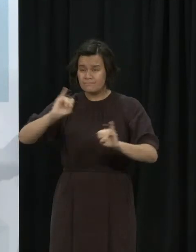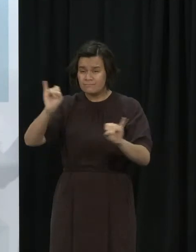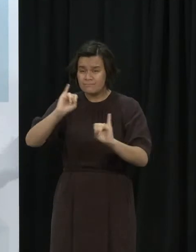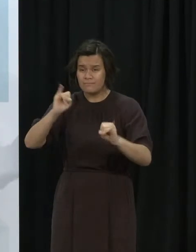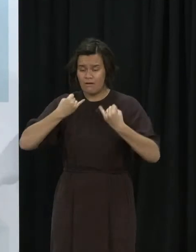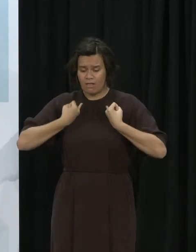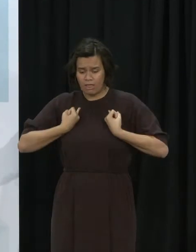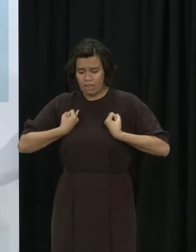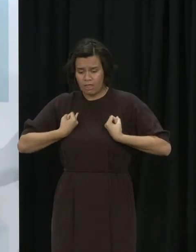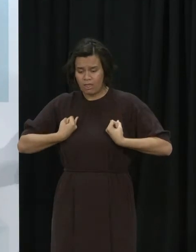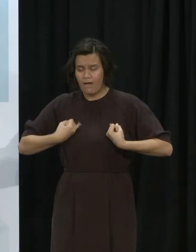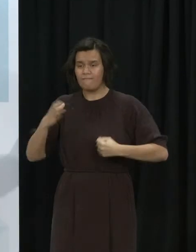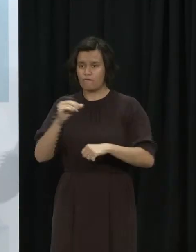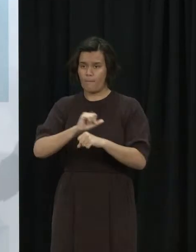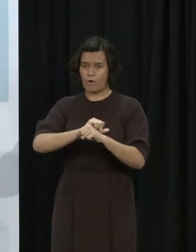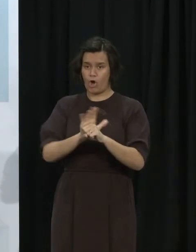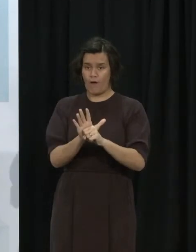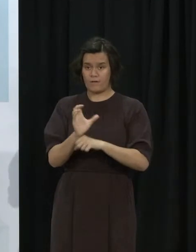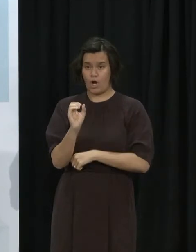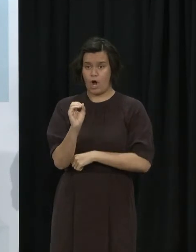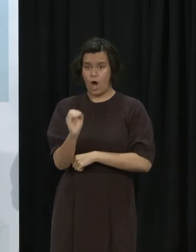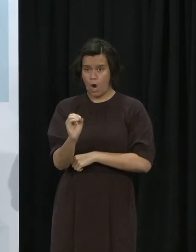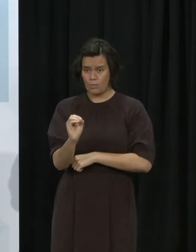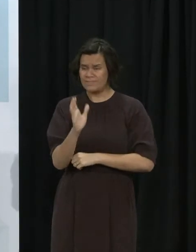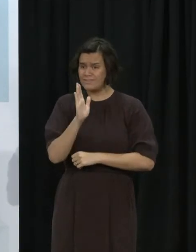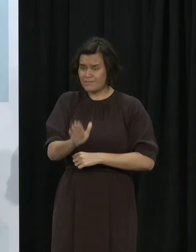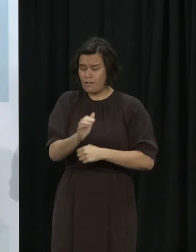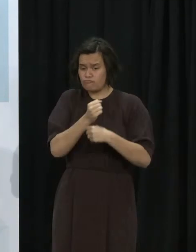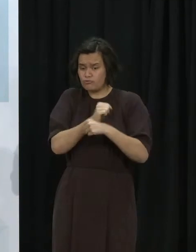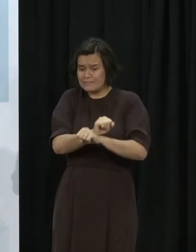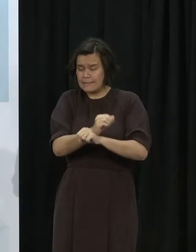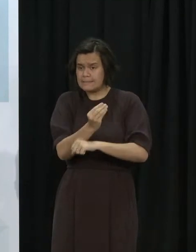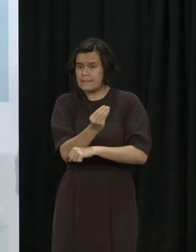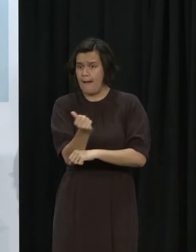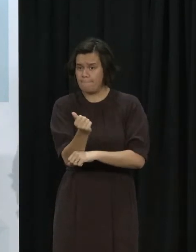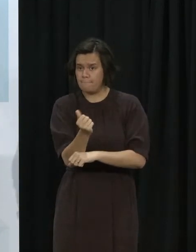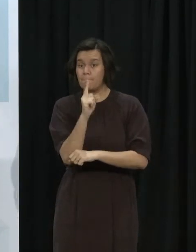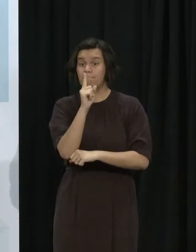Ka whakarato engari ka tiakina